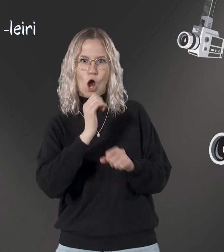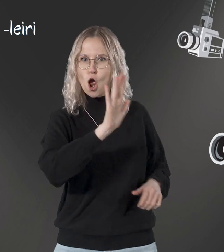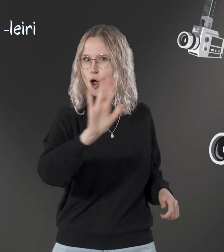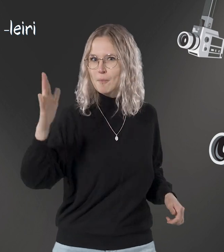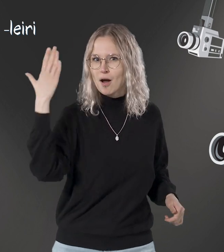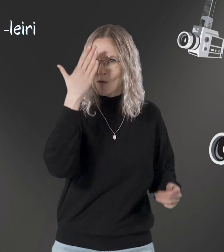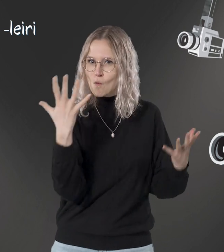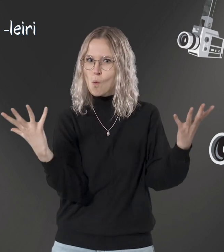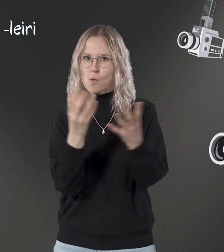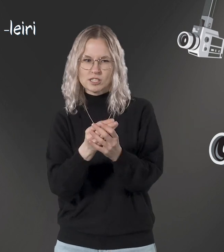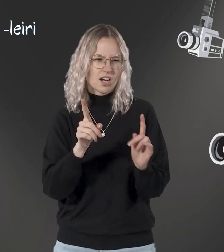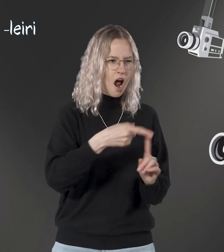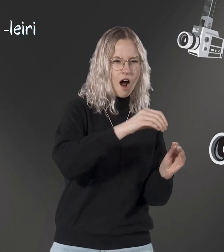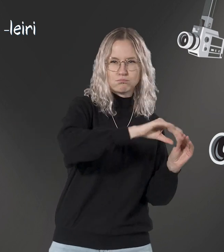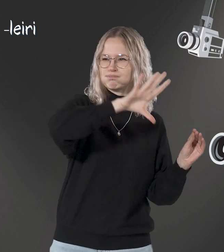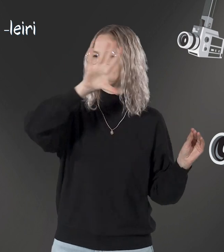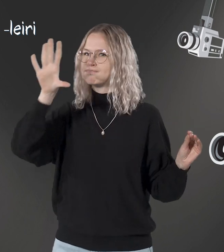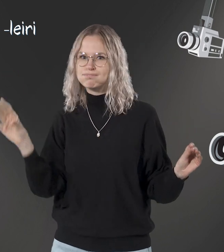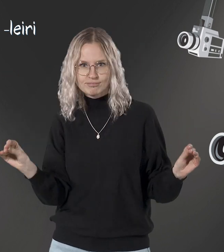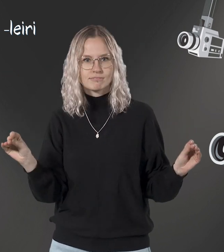oman elokuvan muiden kanssa alusta loppuun!